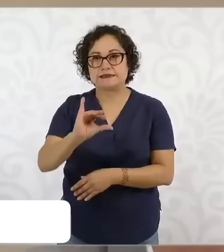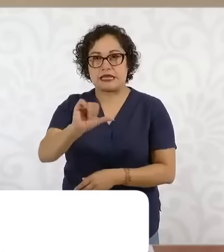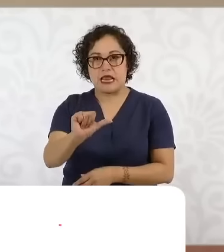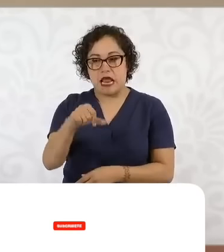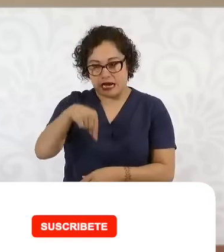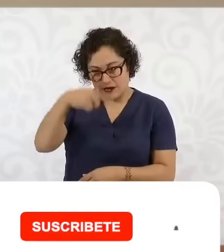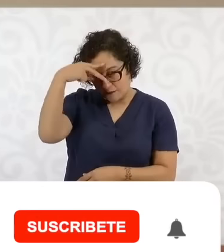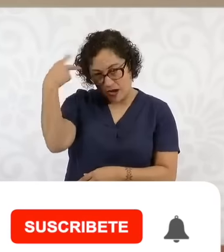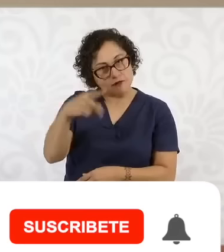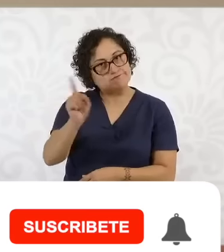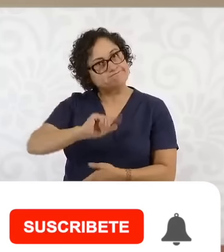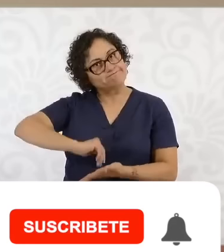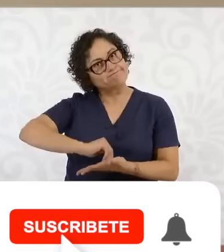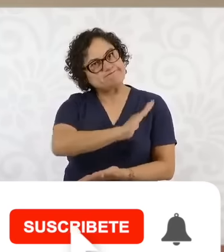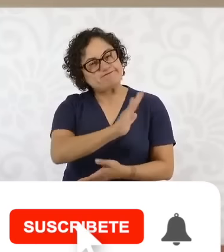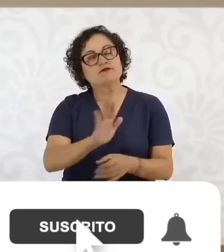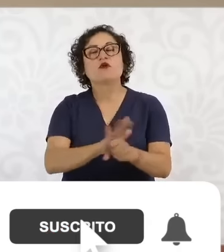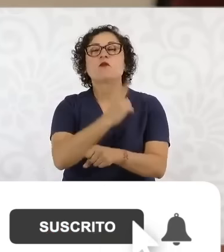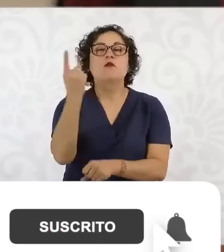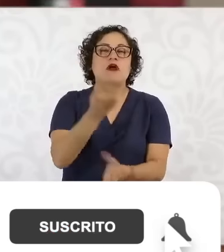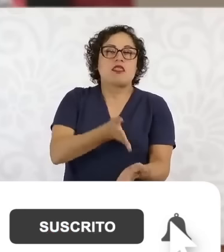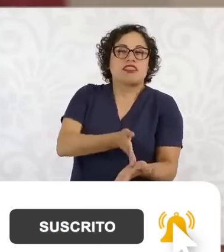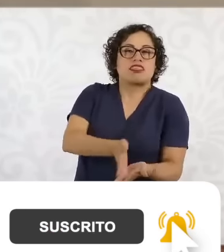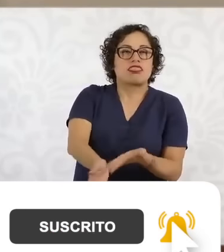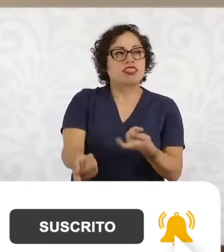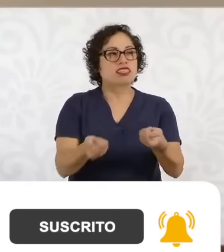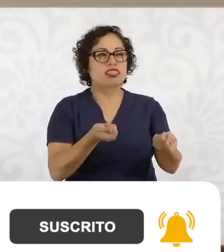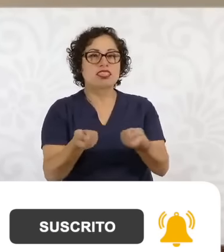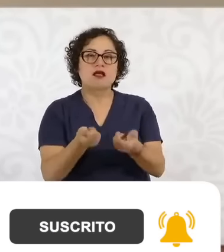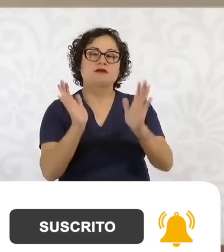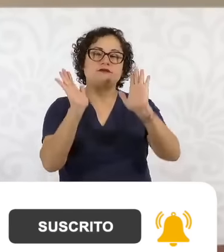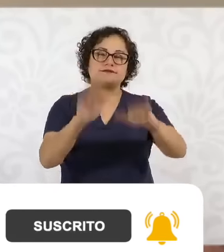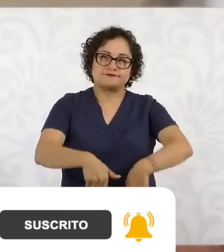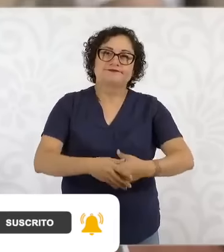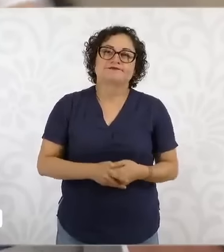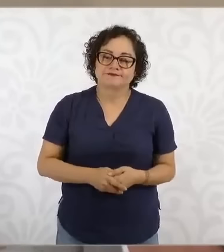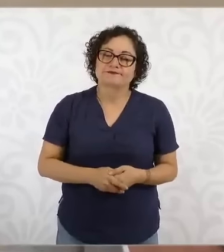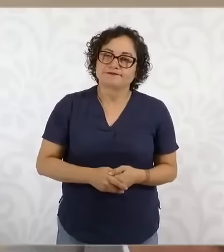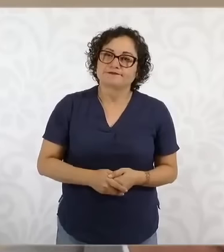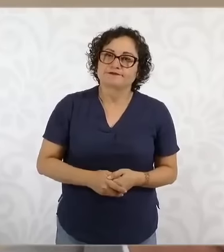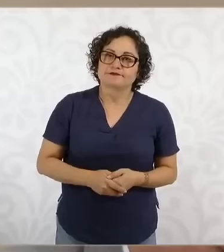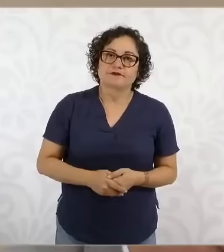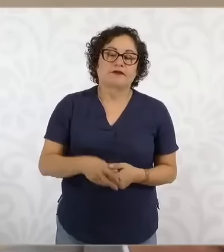la infiltración, los complots, en fin, la tarea que se ha caracterizado a la CIA, a lo largo de